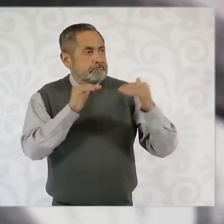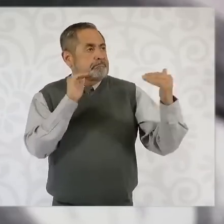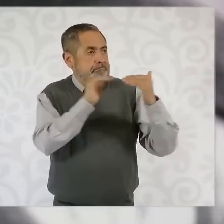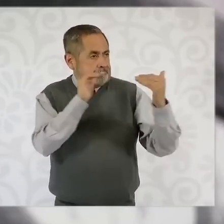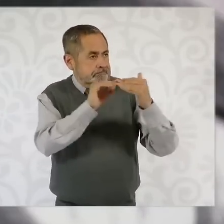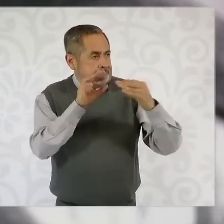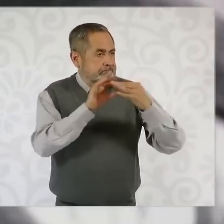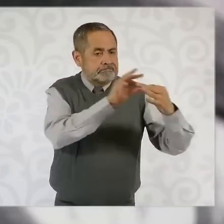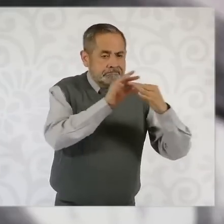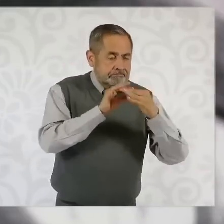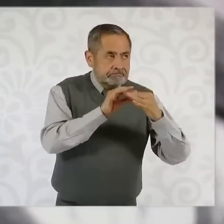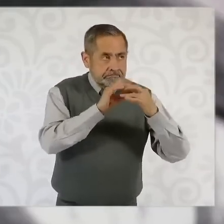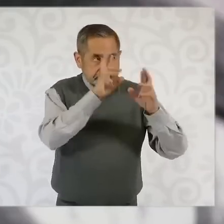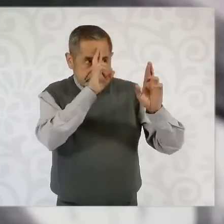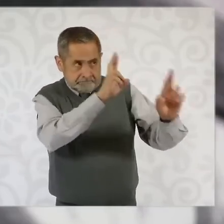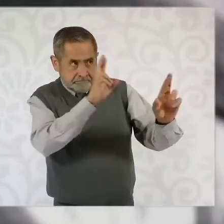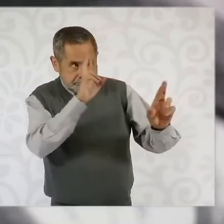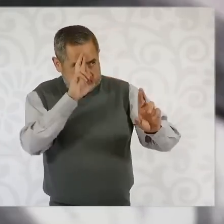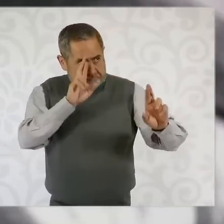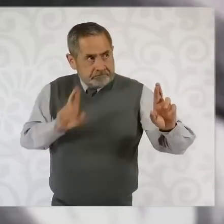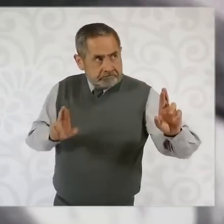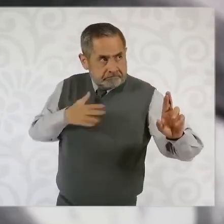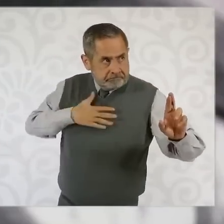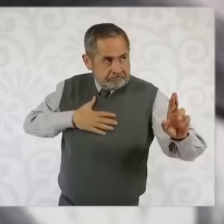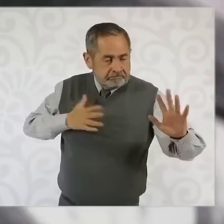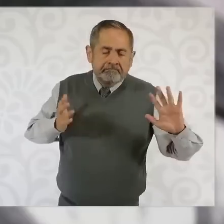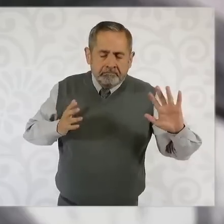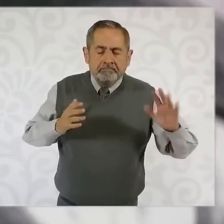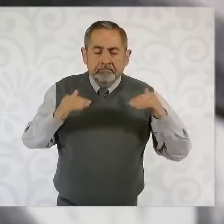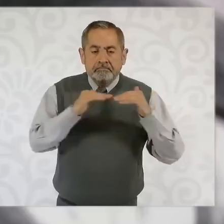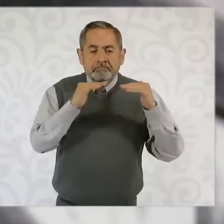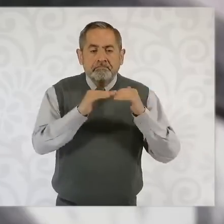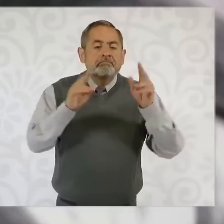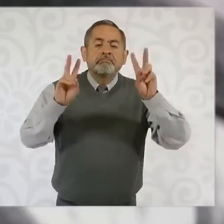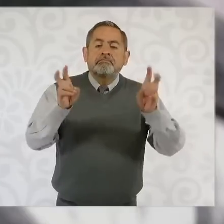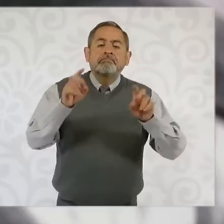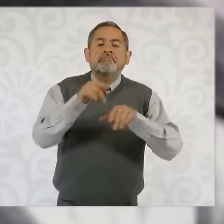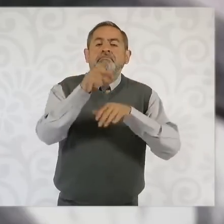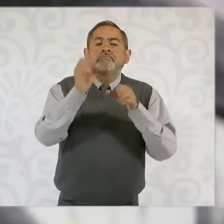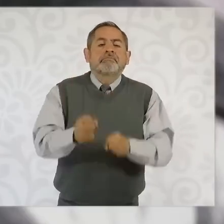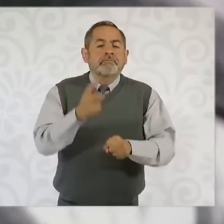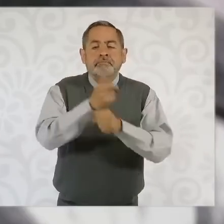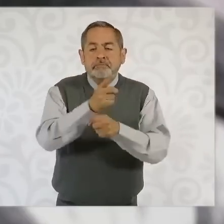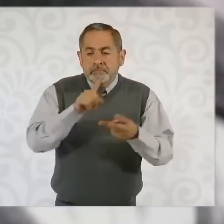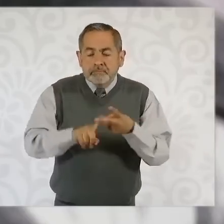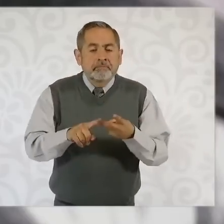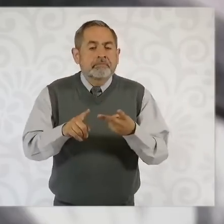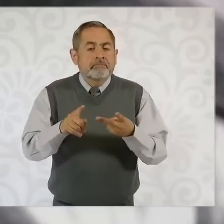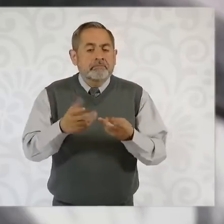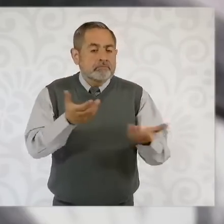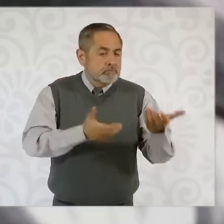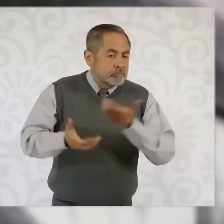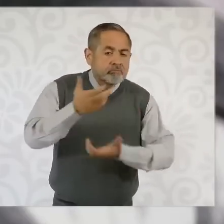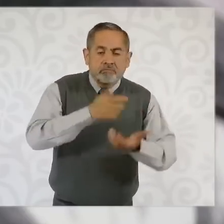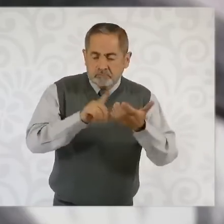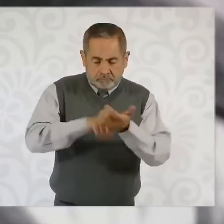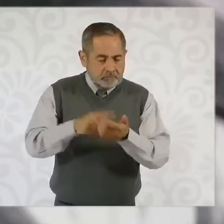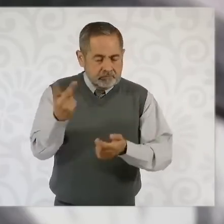respetando nuestras soberanías para el tema tanto de seguridad como el tema de comercio inmigración